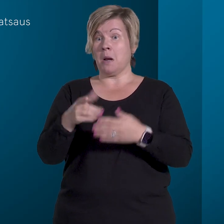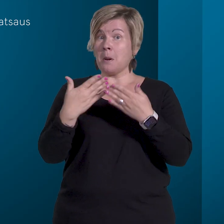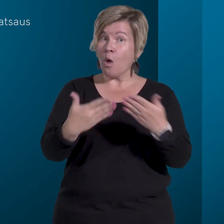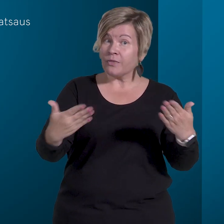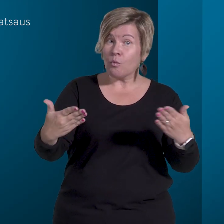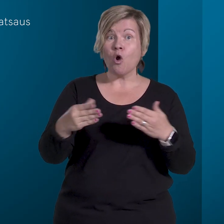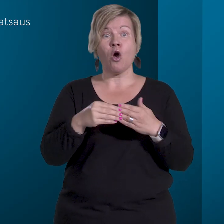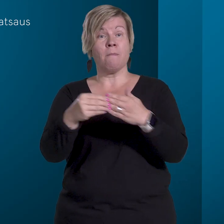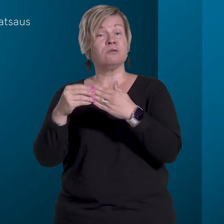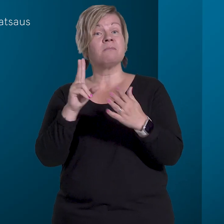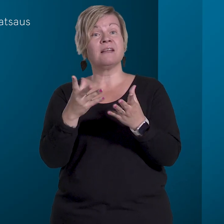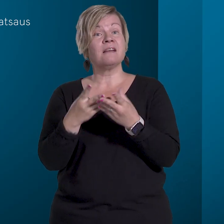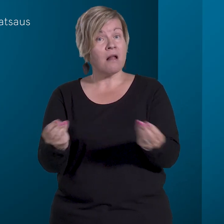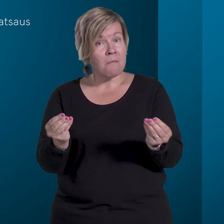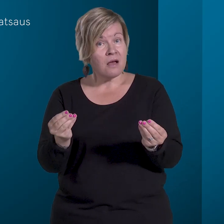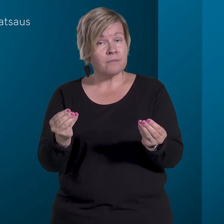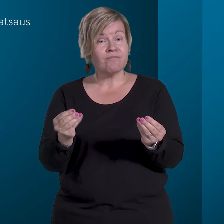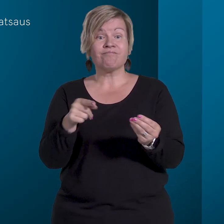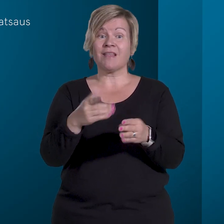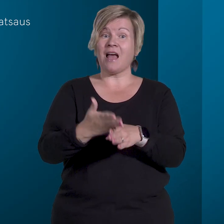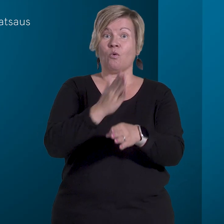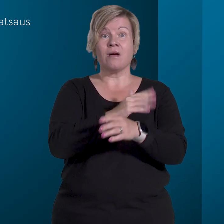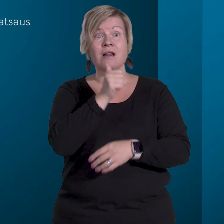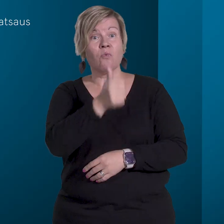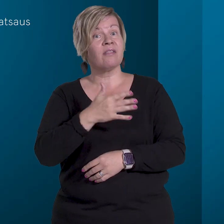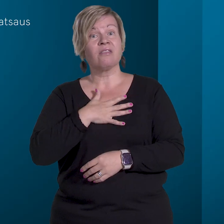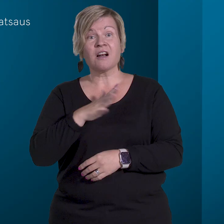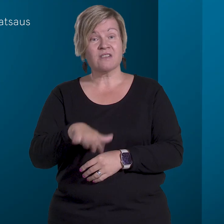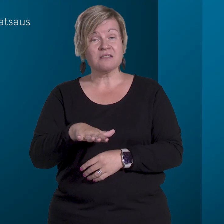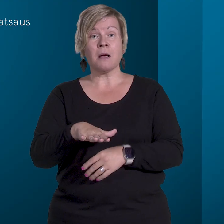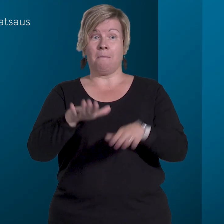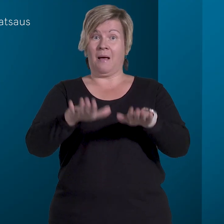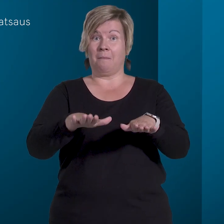Näyttelyissä vierailu ja opastukselle osallistuminen on maksutonta. Kierrokselle ei myöskään tarvitse ilmoittautua ennakkoon, -